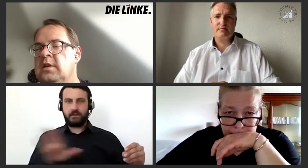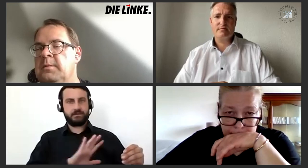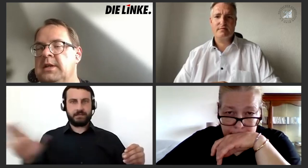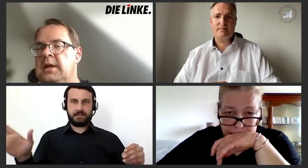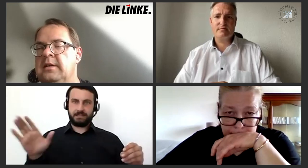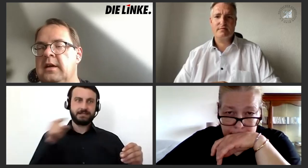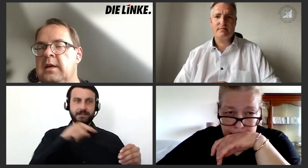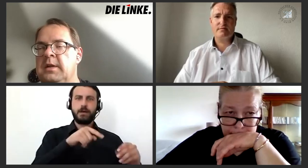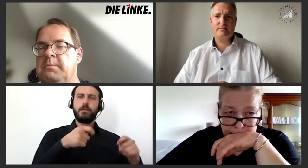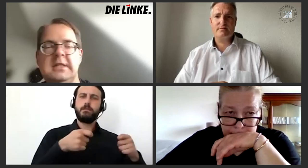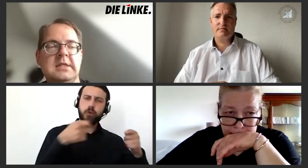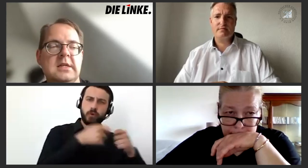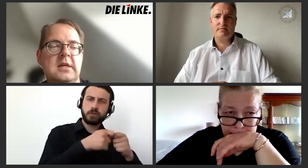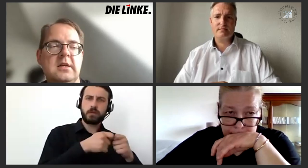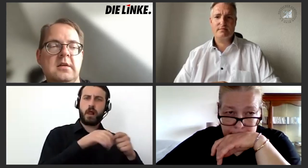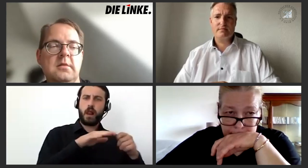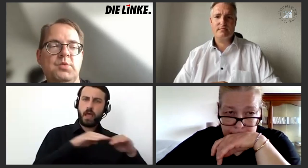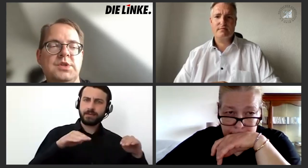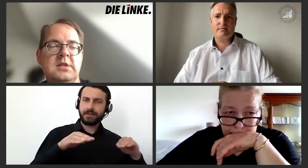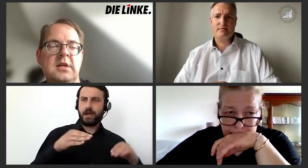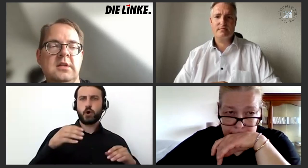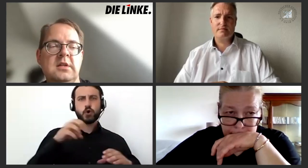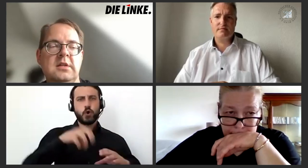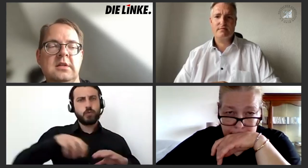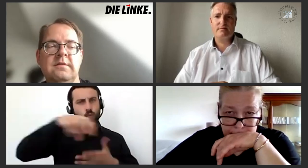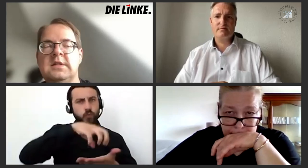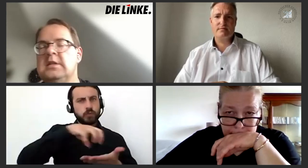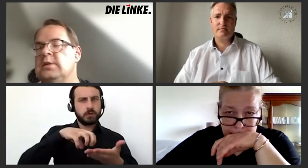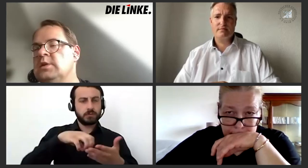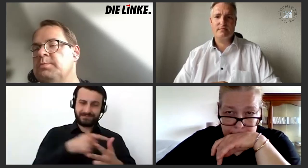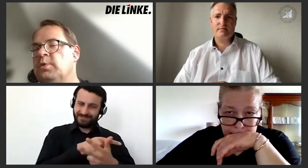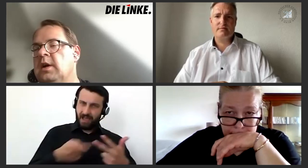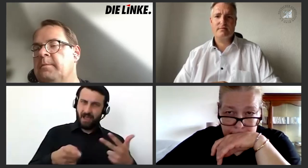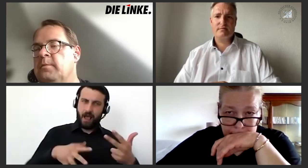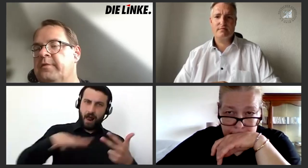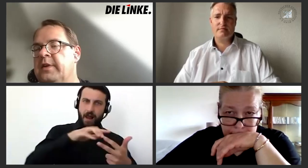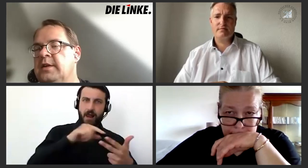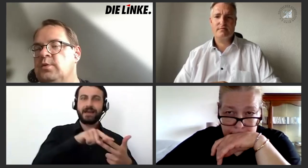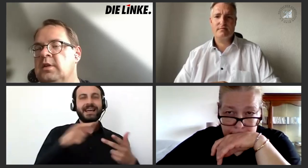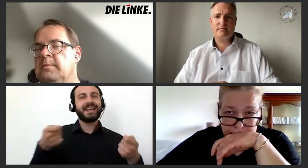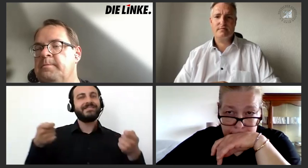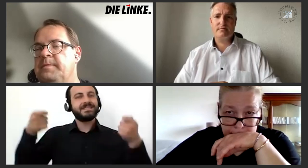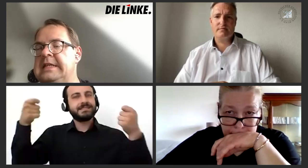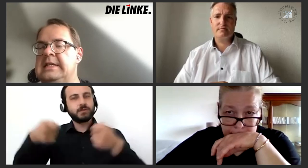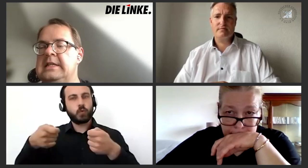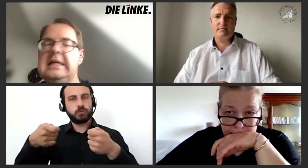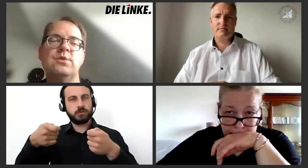und Kommunen und da nehme ich alle drei Ebenen mit, müssen ein Investitionsprogramm, vielleicht